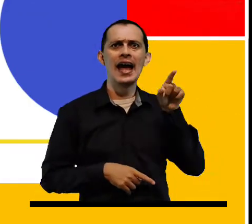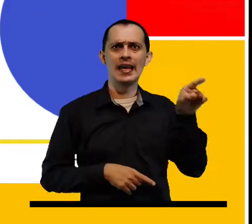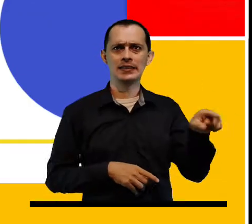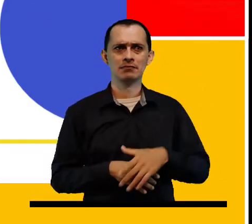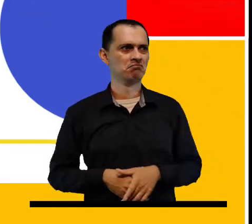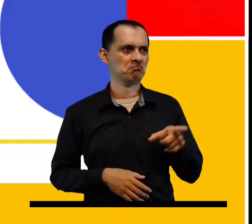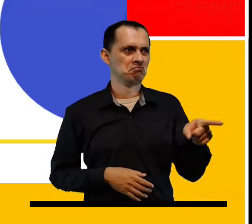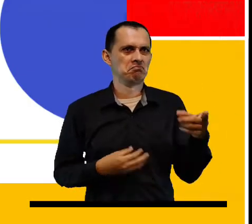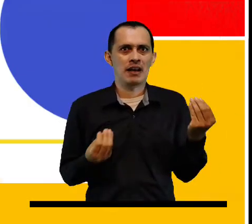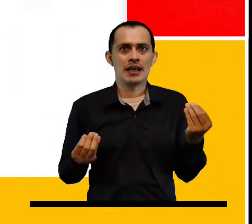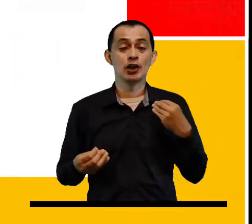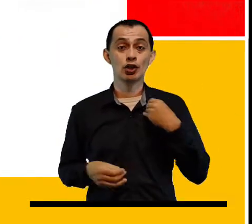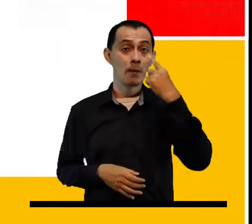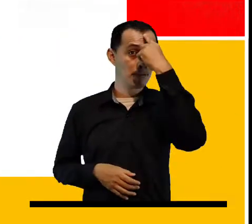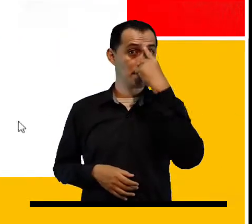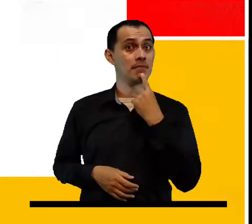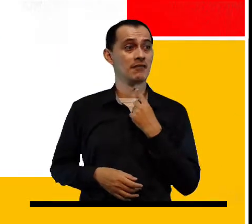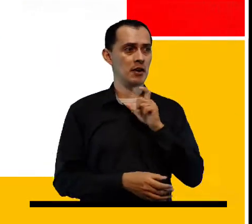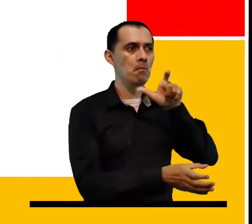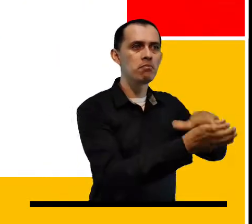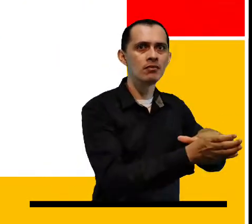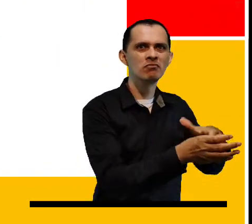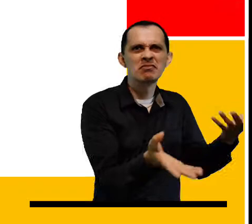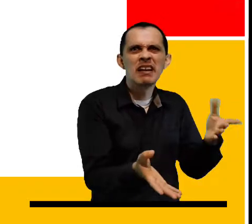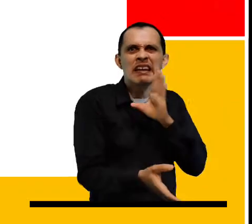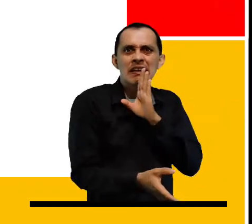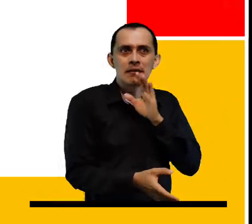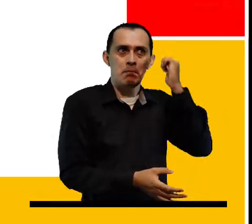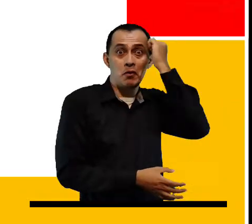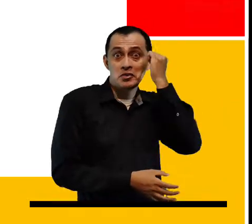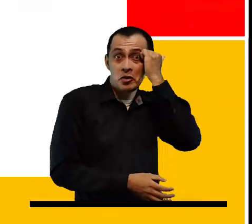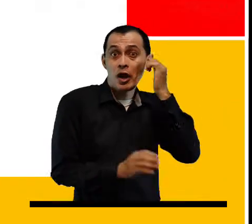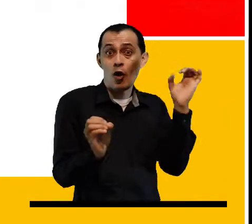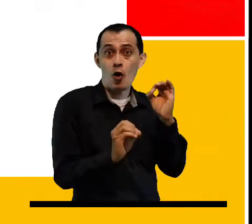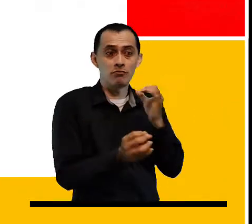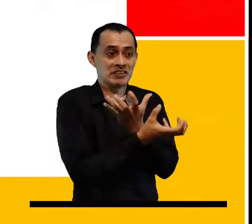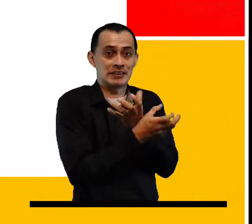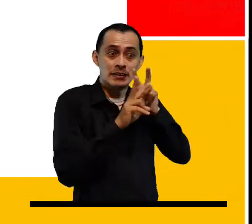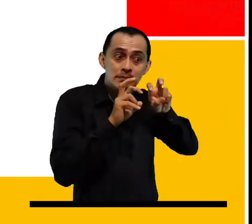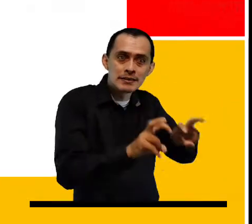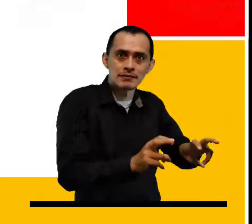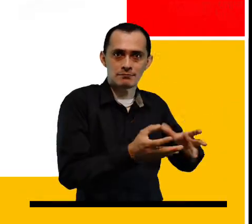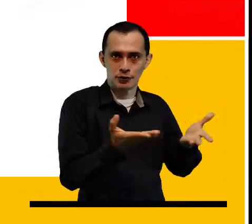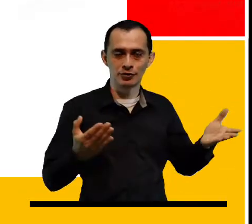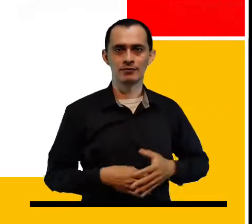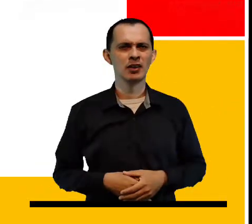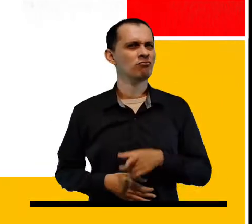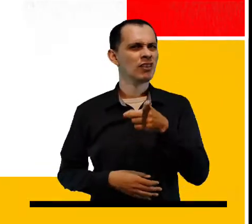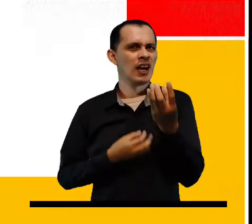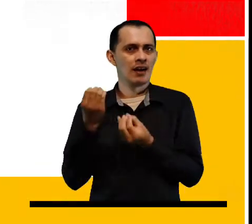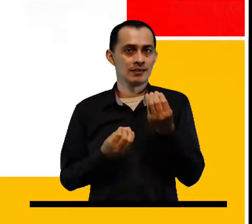Para ello, ustedes escribirán perfil Mendeley dentro del navegador de internet y entrarán en